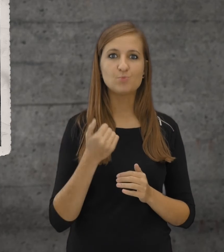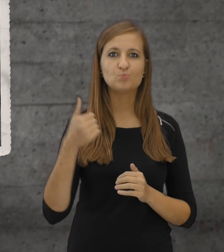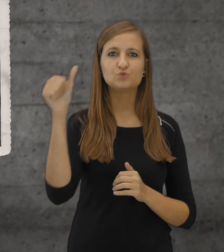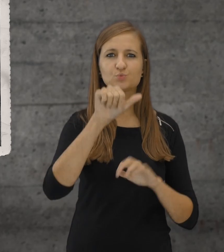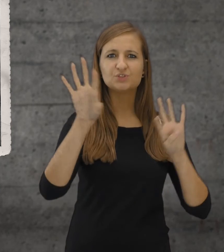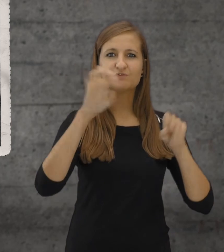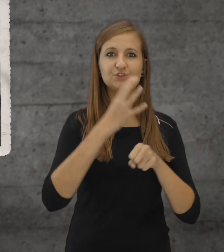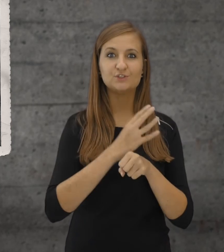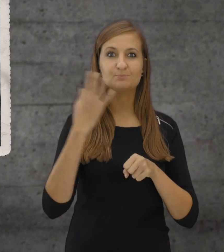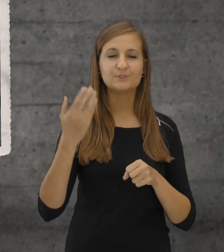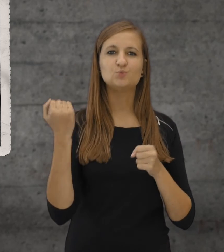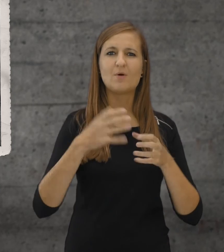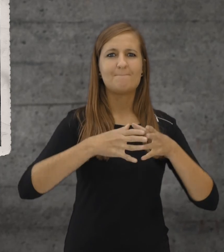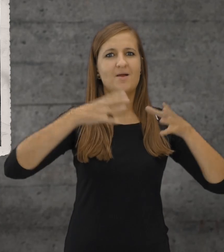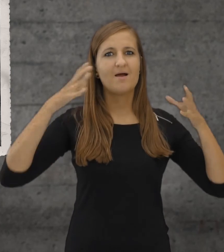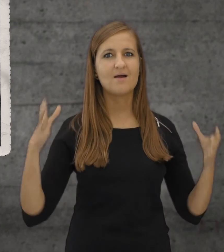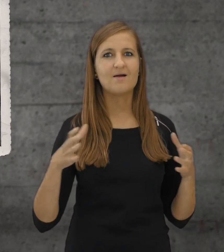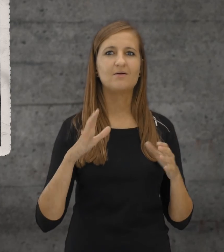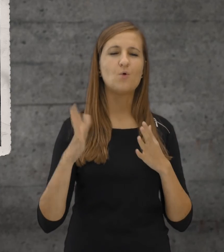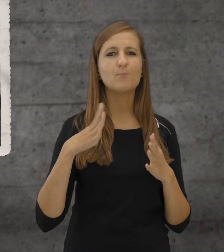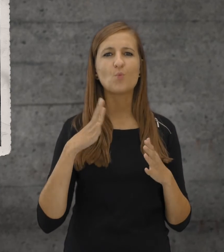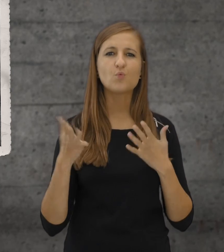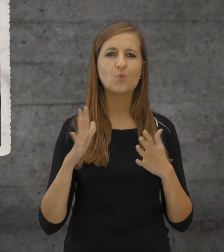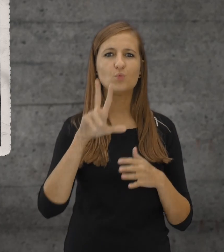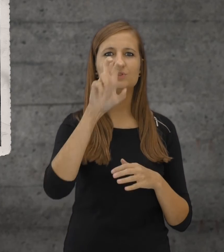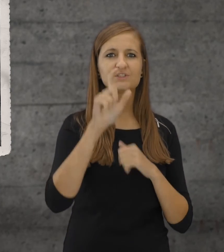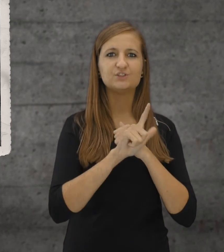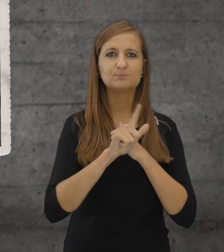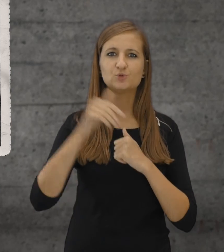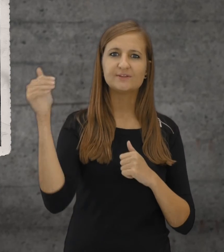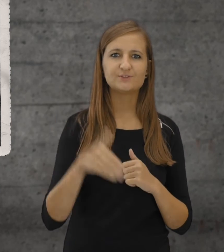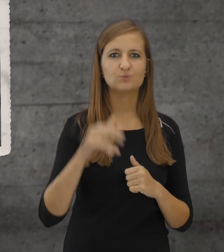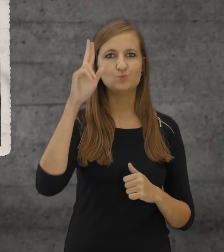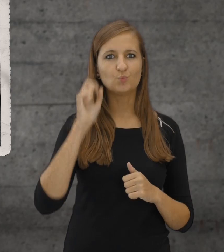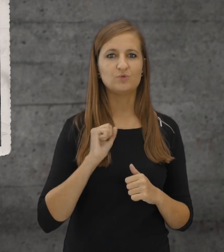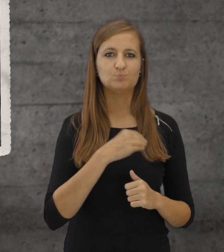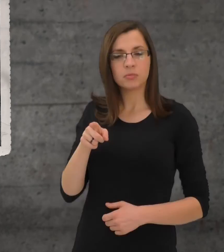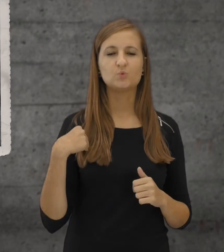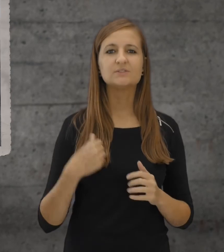W maju 1945 roku to było już 370 tysięcy.